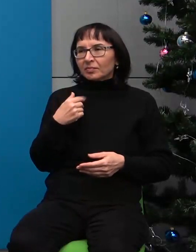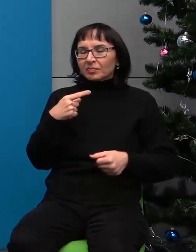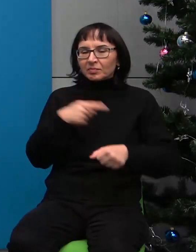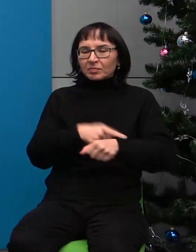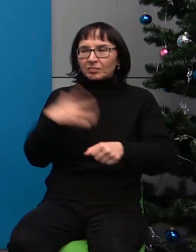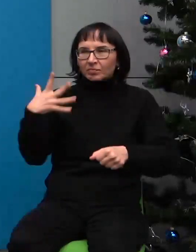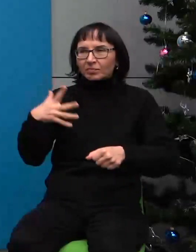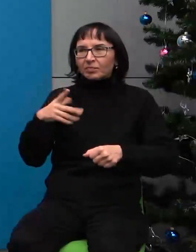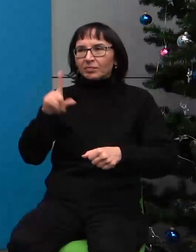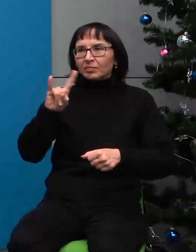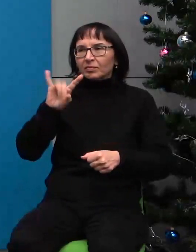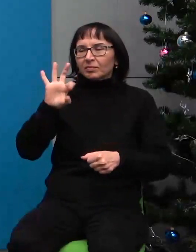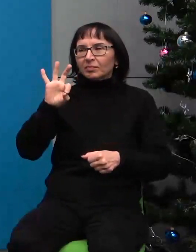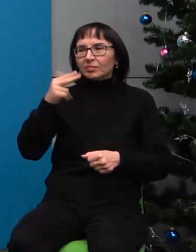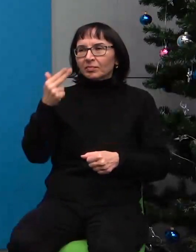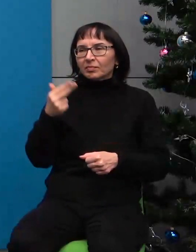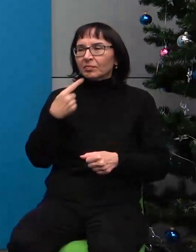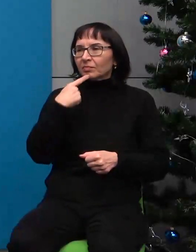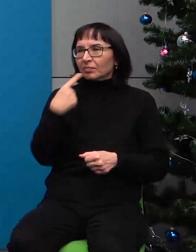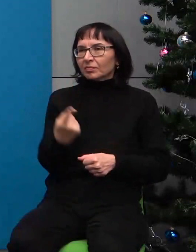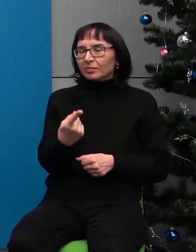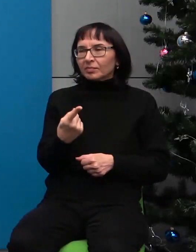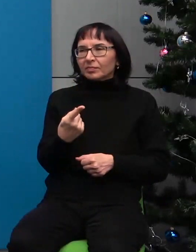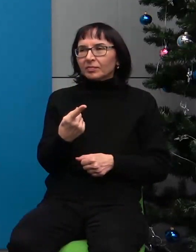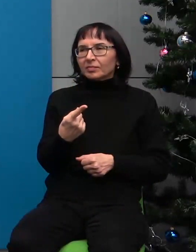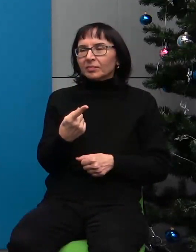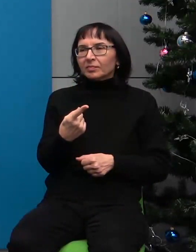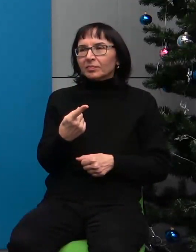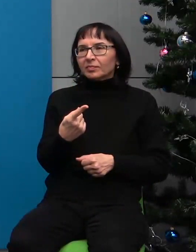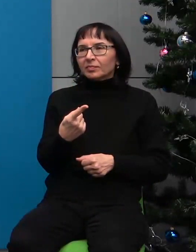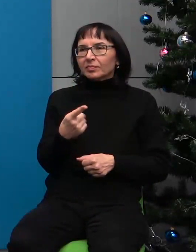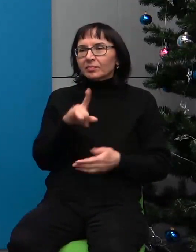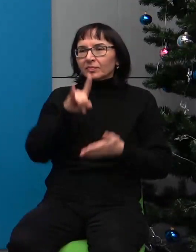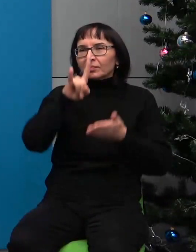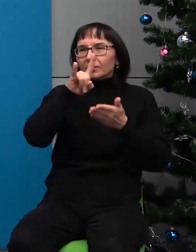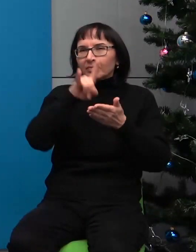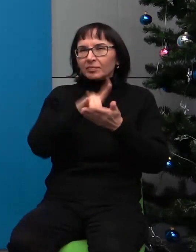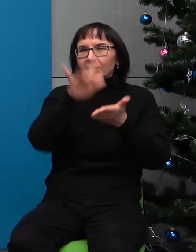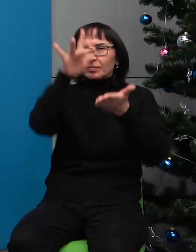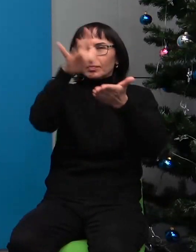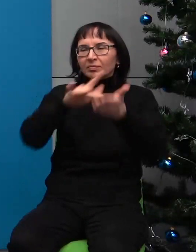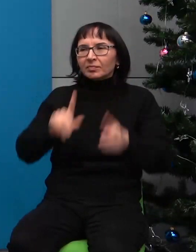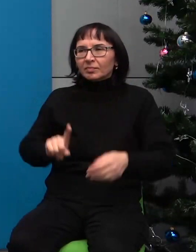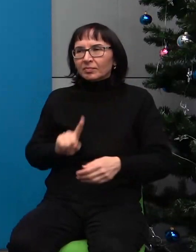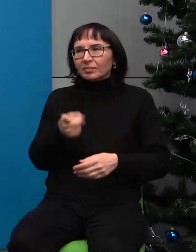który powiedział, leci pan do Francji. Jest pan aresztowany i będzie pan sądzony.